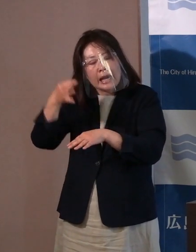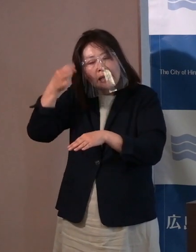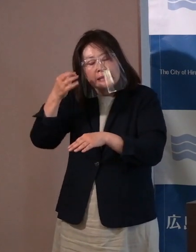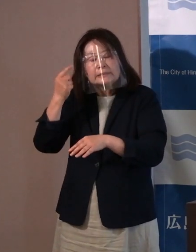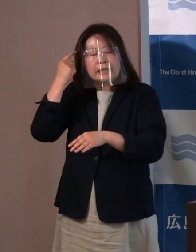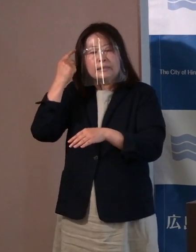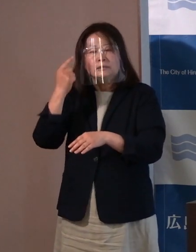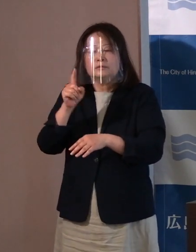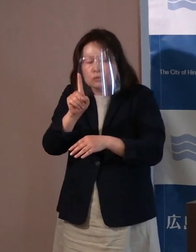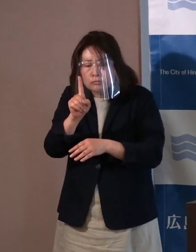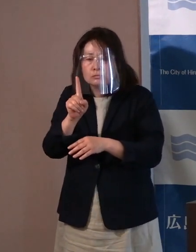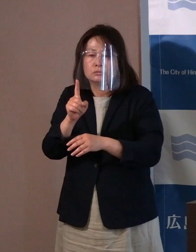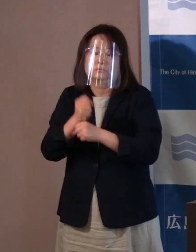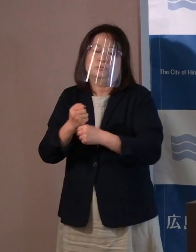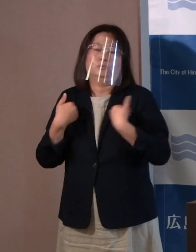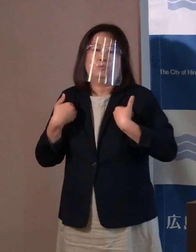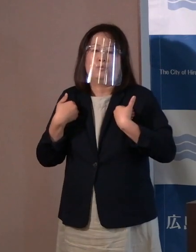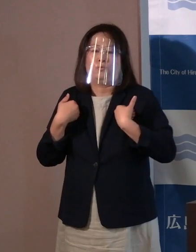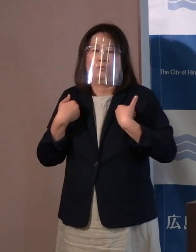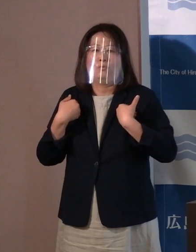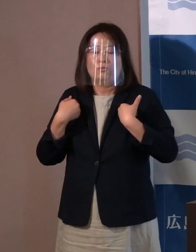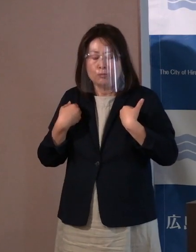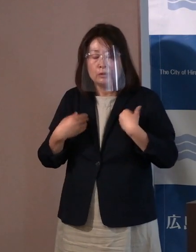この為政者っていうのは 市民社会の中から選ばれるわけですから､